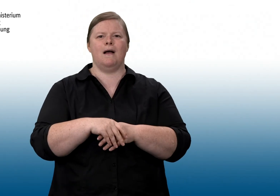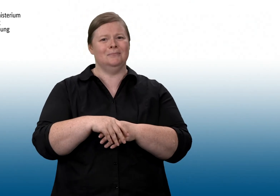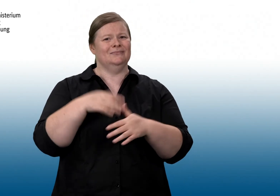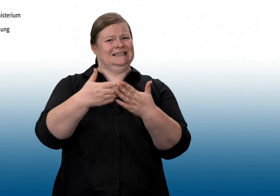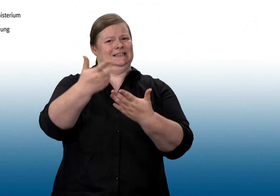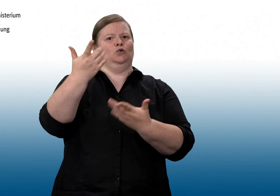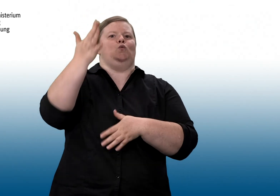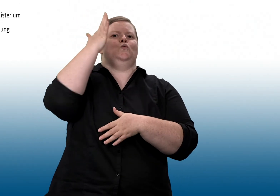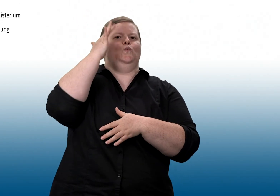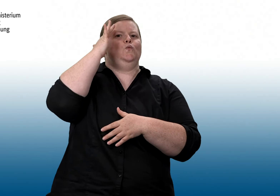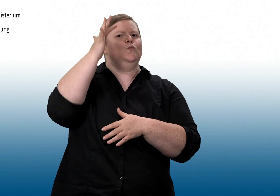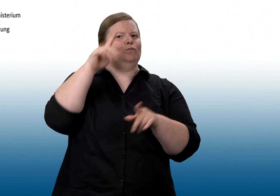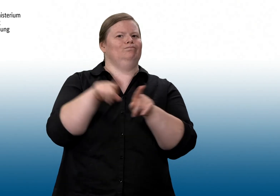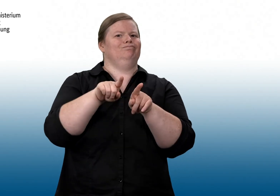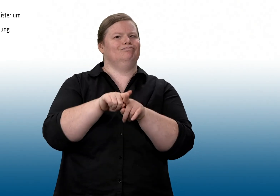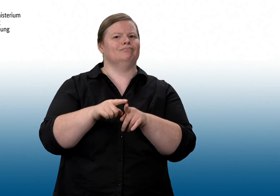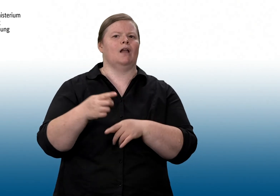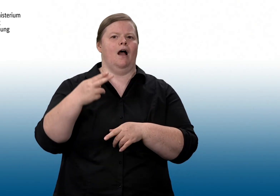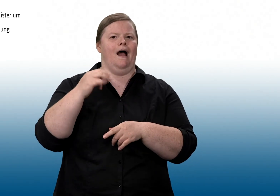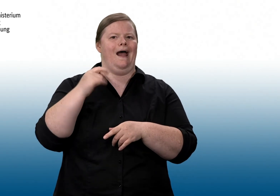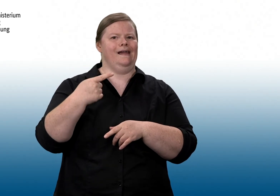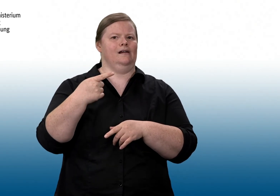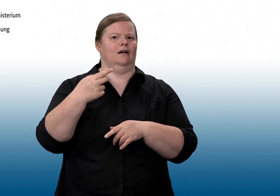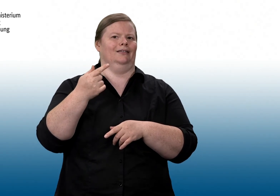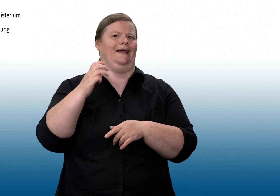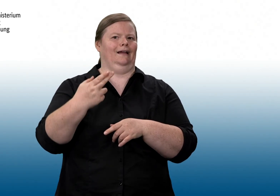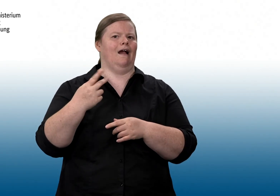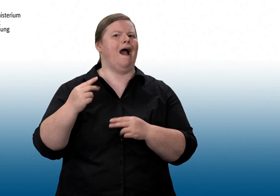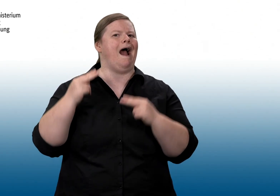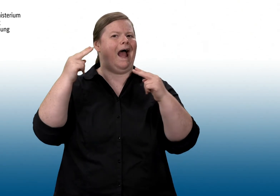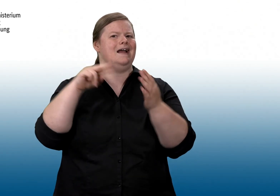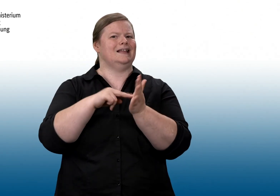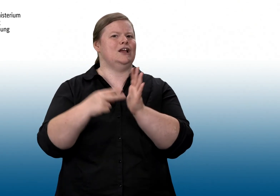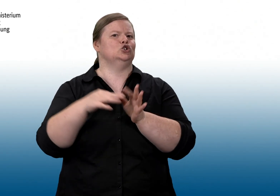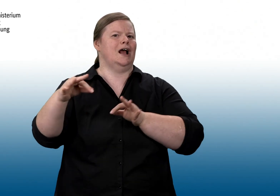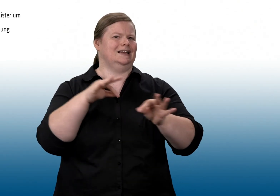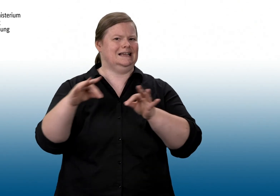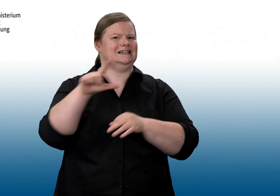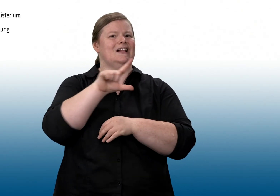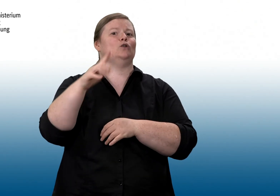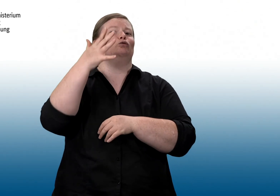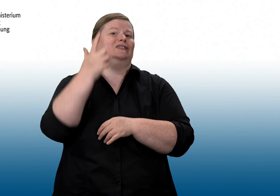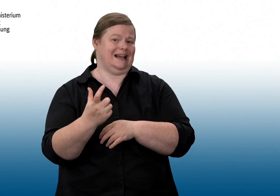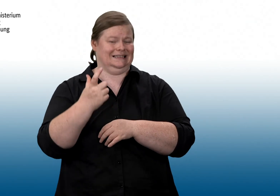die – ganz im Sinne der Hightech-Strategie 2025 –